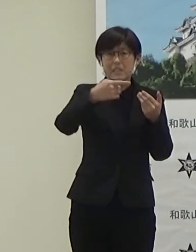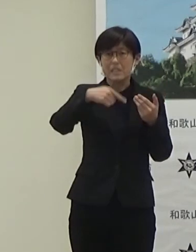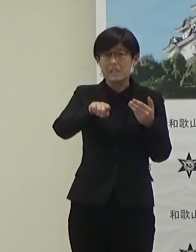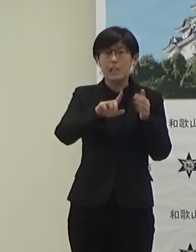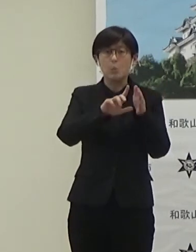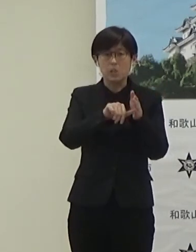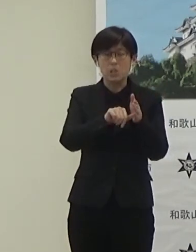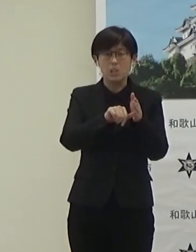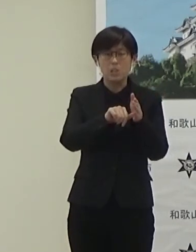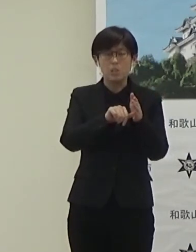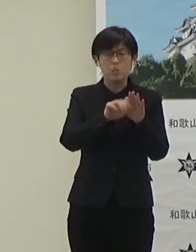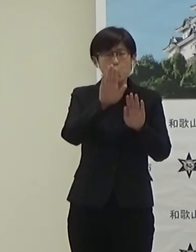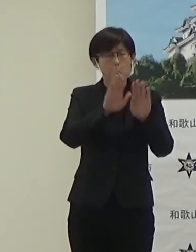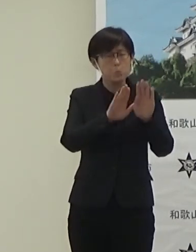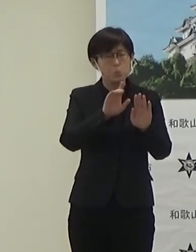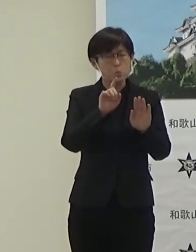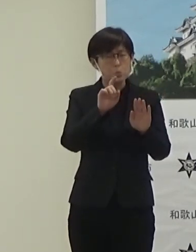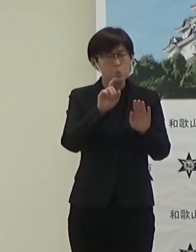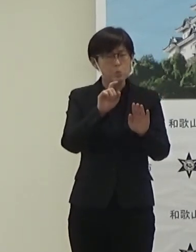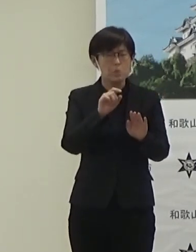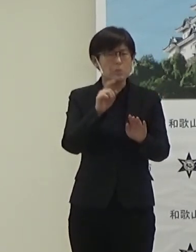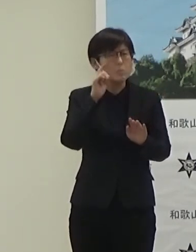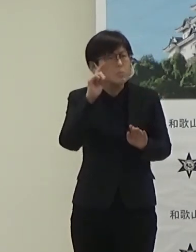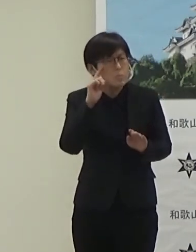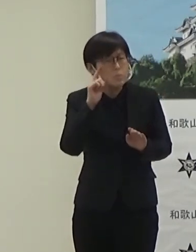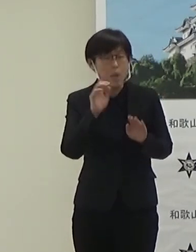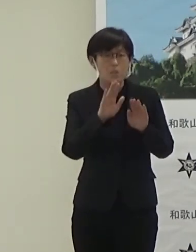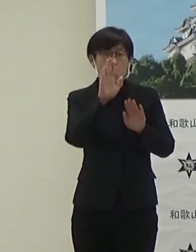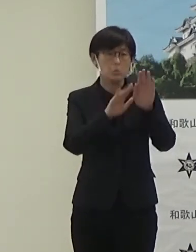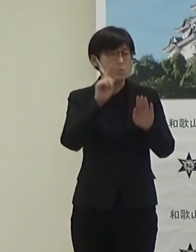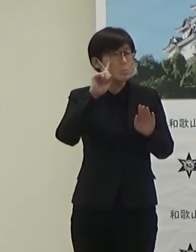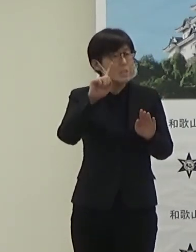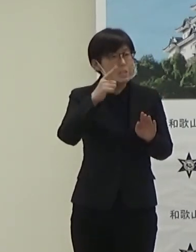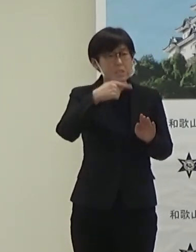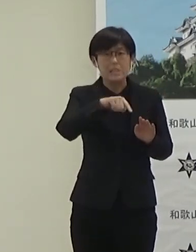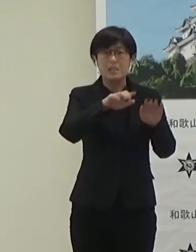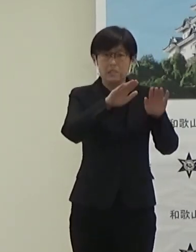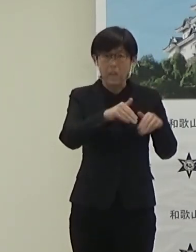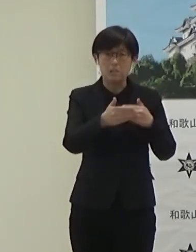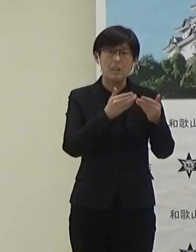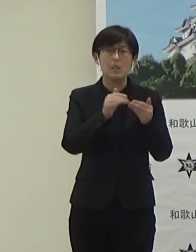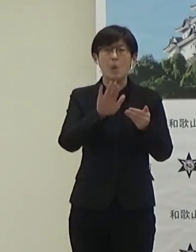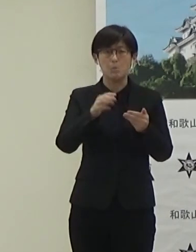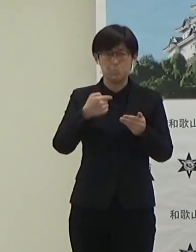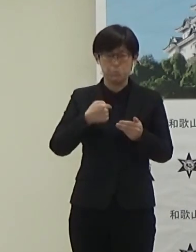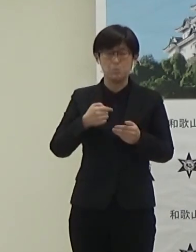どんなんかなっていう様子見には行ったことがあるんです。それぞれすばらしい都市っていうか